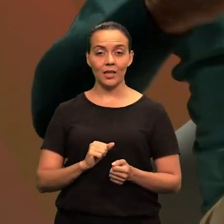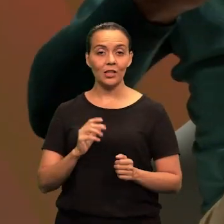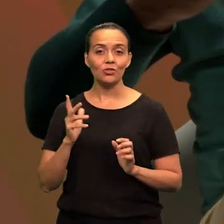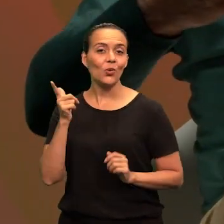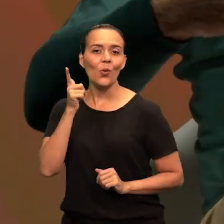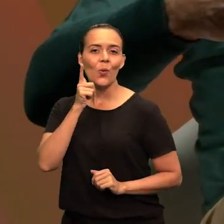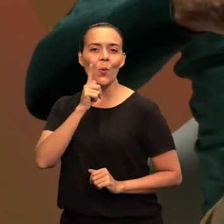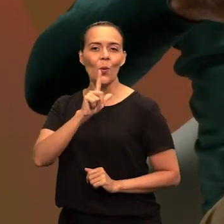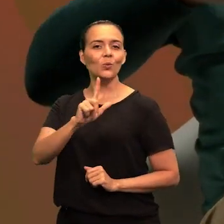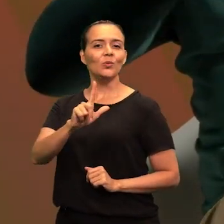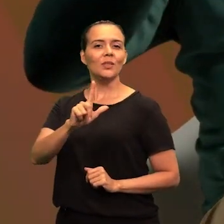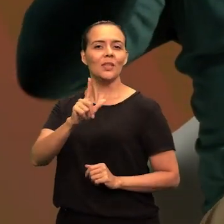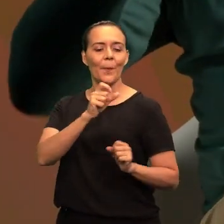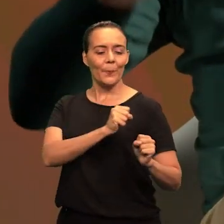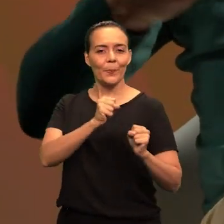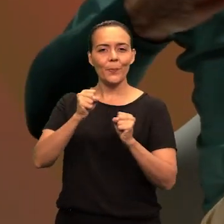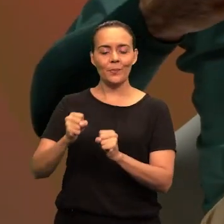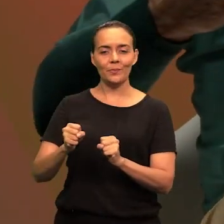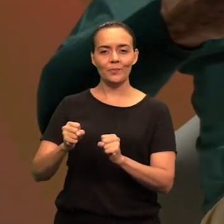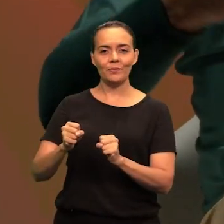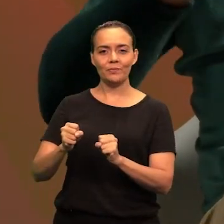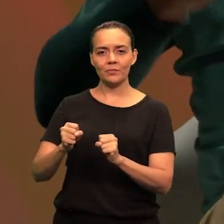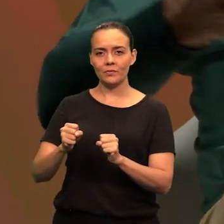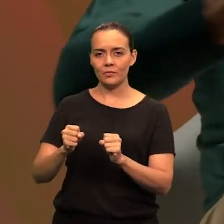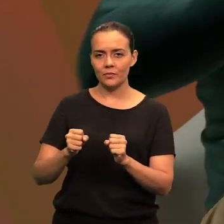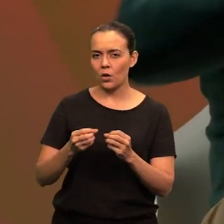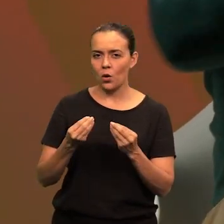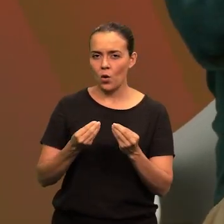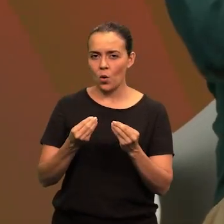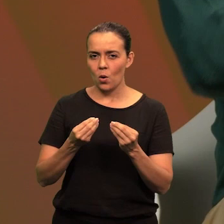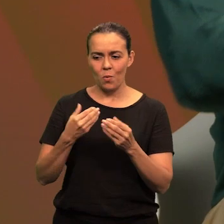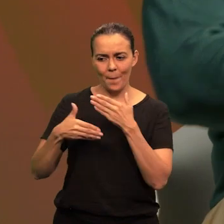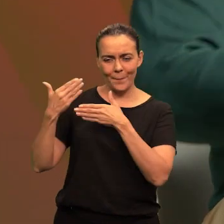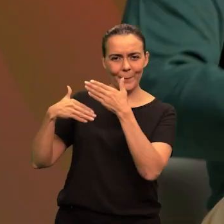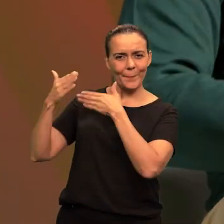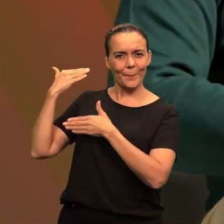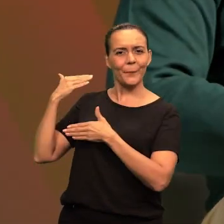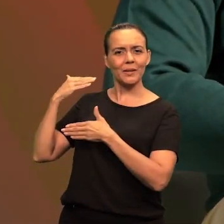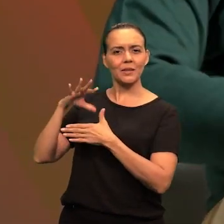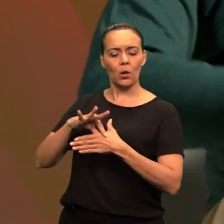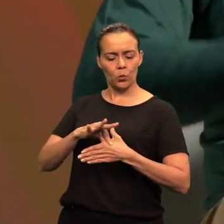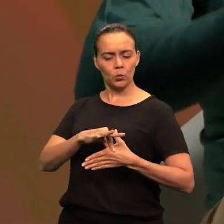que era esse sentido que remete às grandes lideranças do passado,